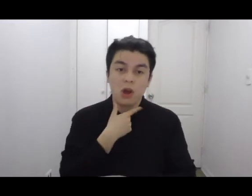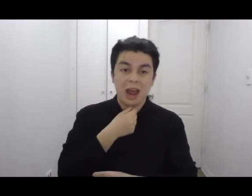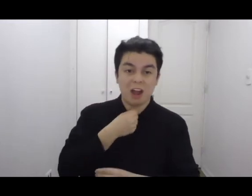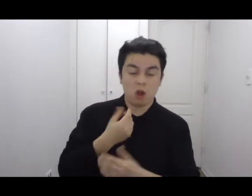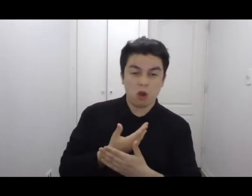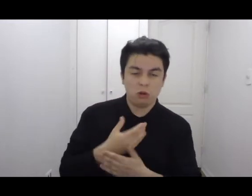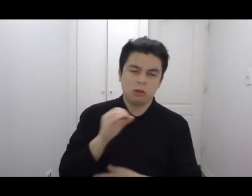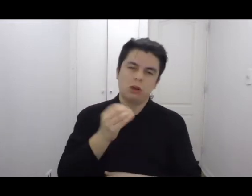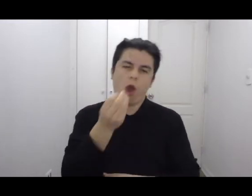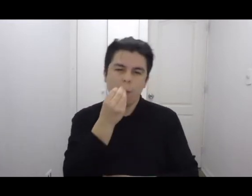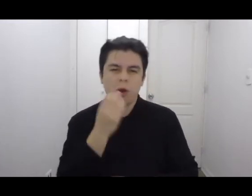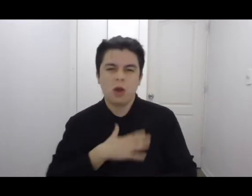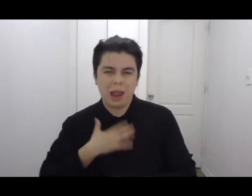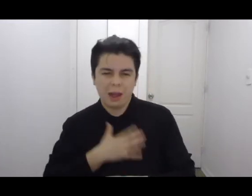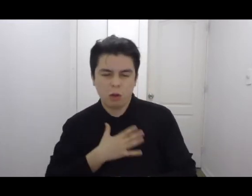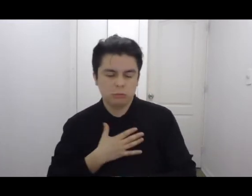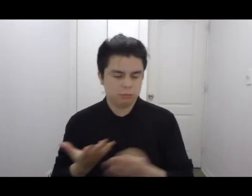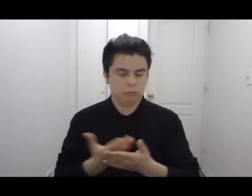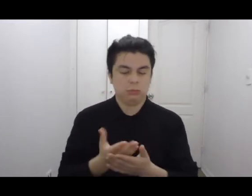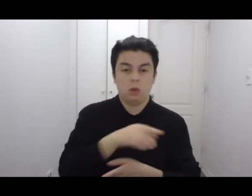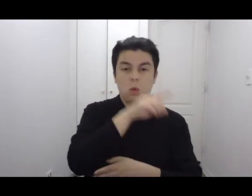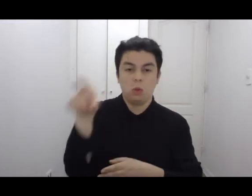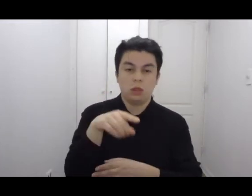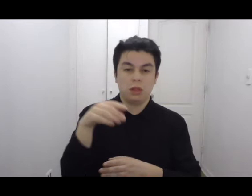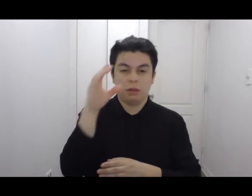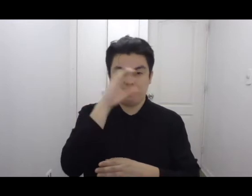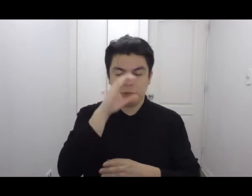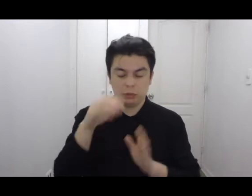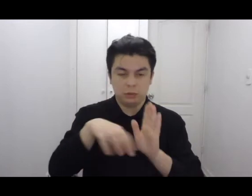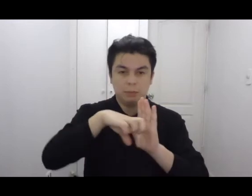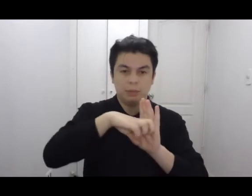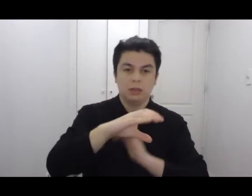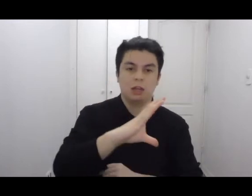también captítulo número 2 buscan en la descripción y van a estar ahí todos los contactos de cómo